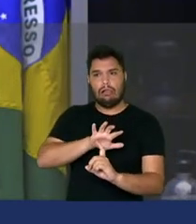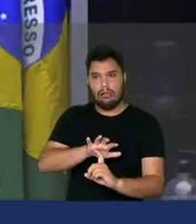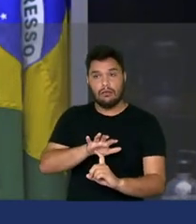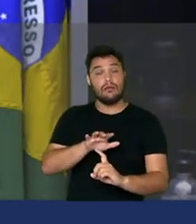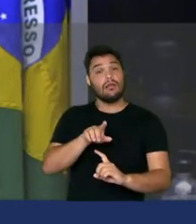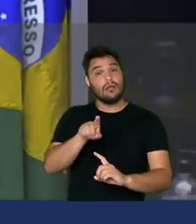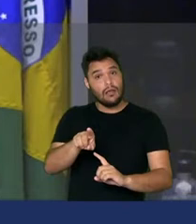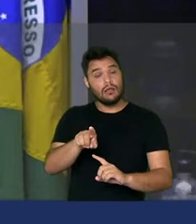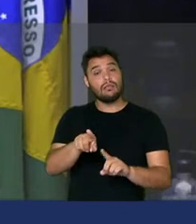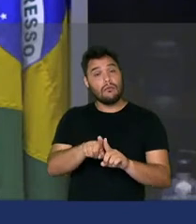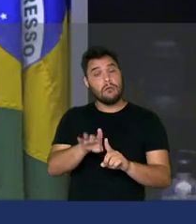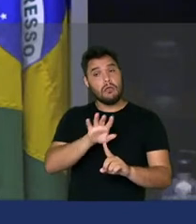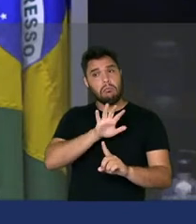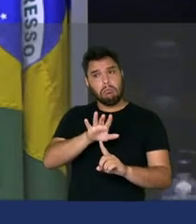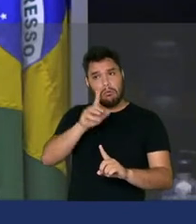PERSEGUIÇÃO SEM PRECEDENTES,